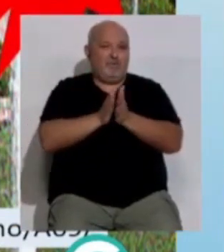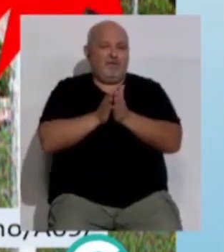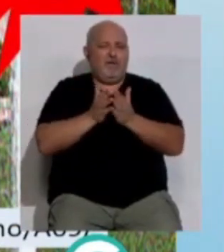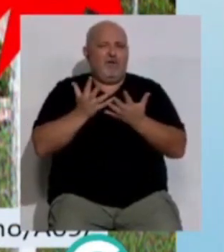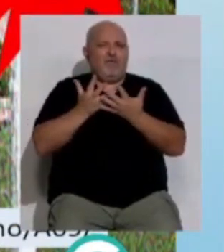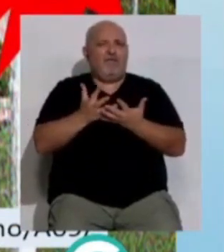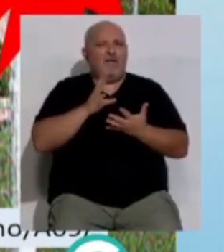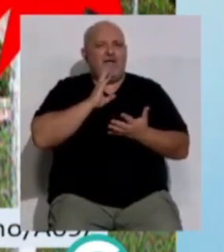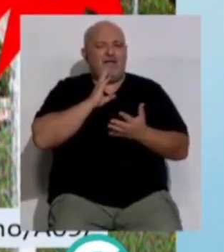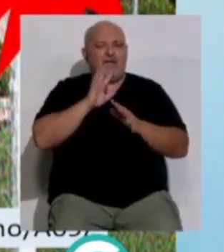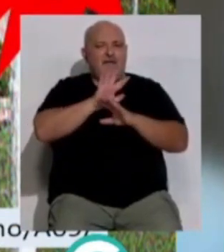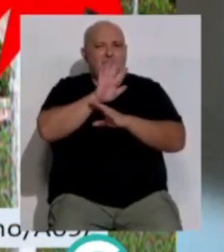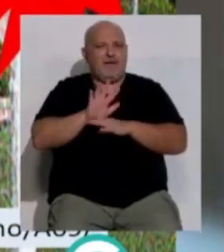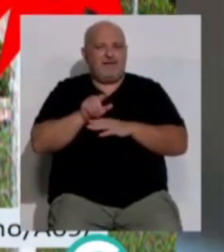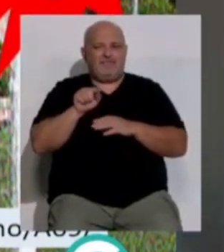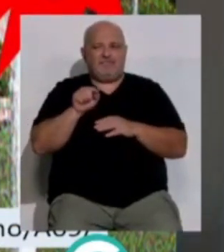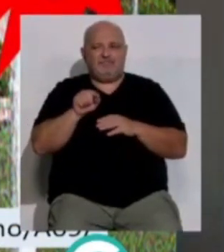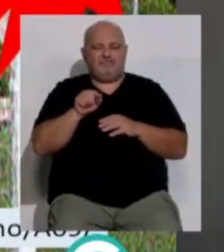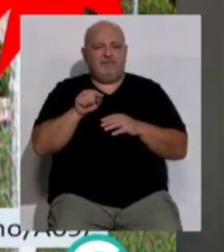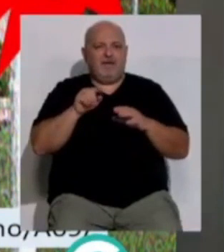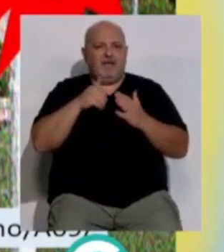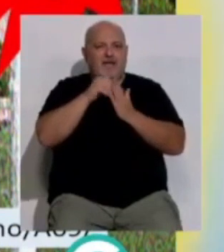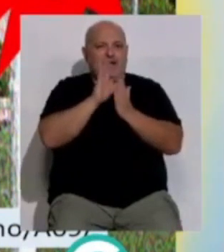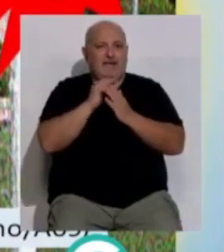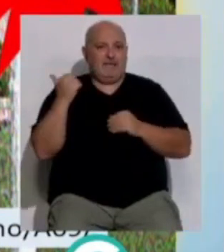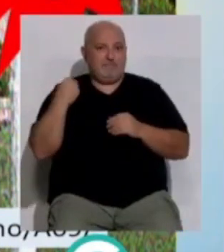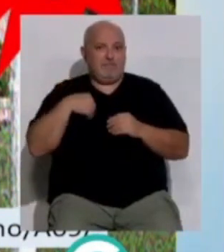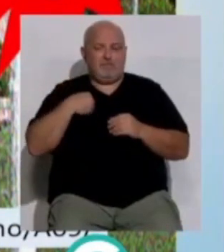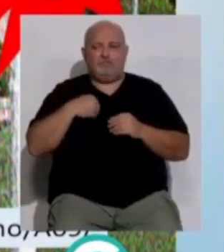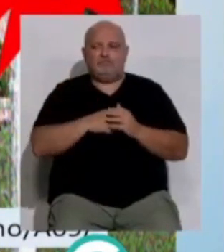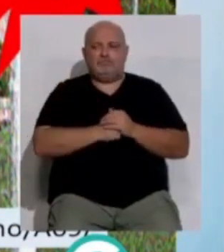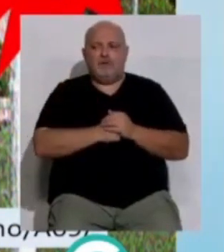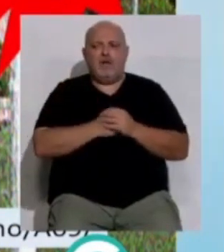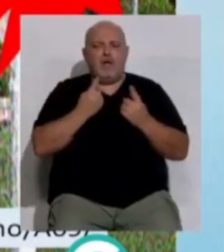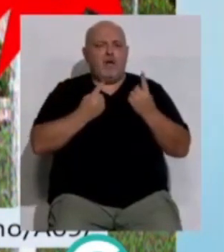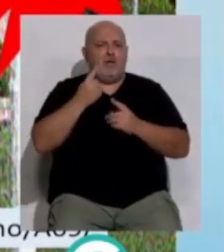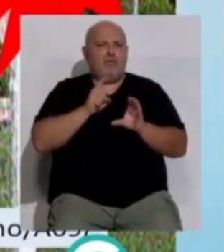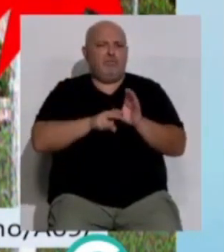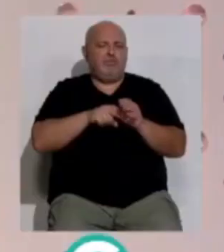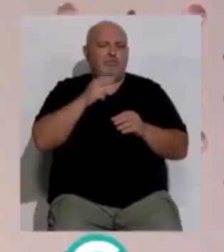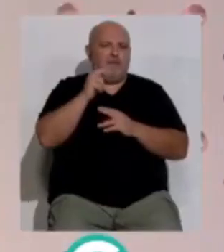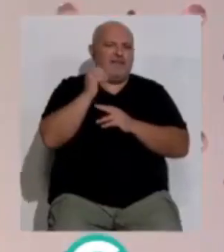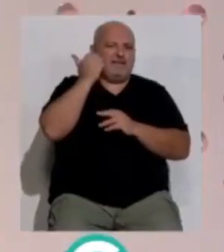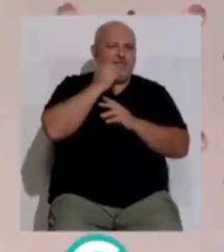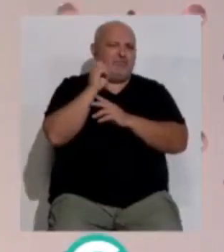ofrecen la imagen del Cartel todavía quedan plazas viernes sábado una nueva oportunidad